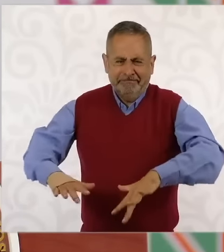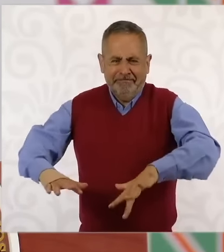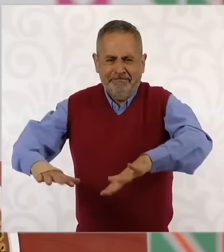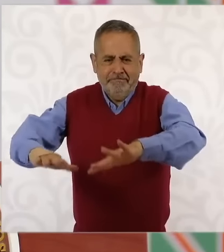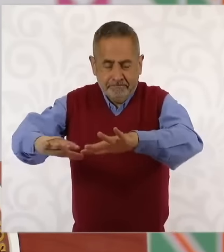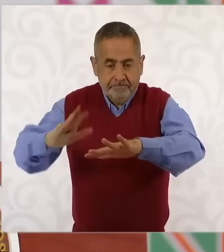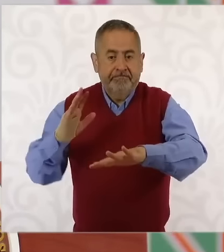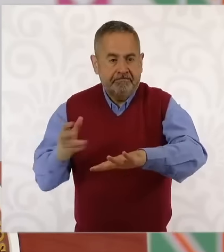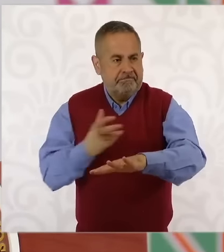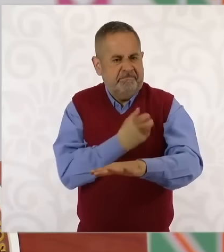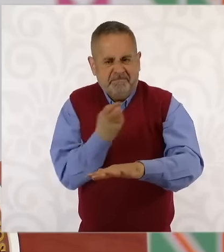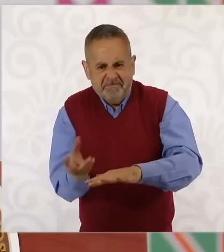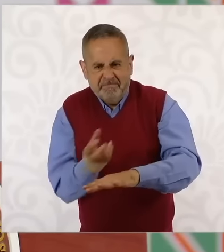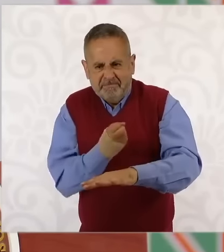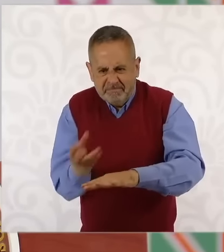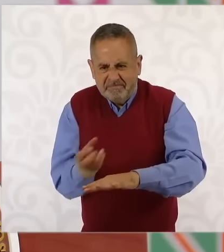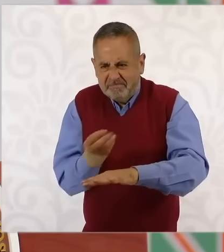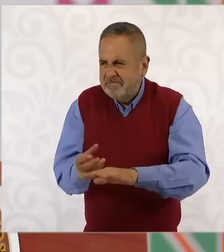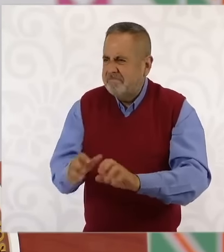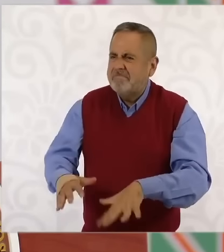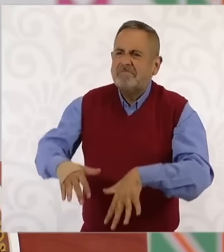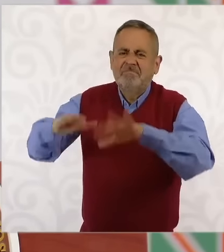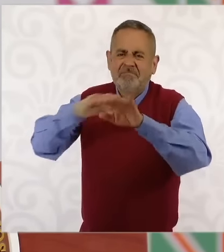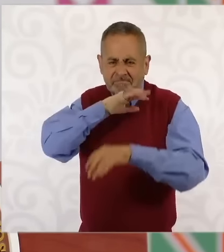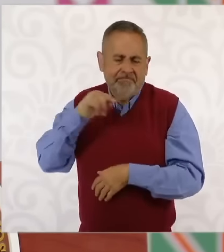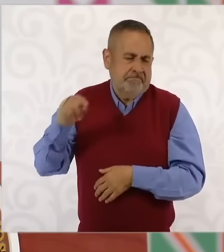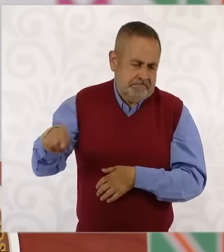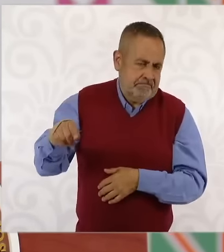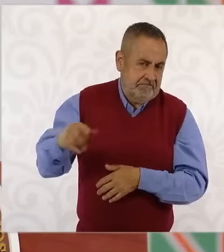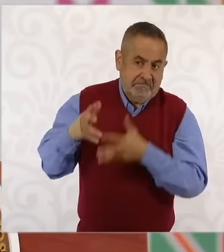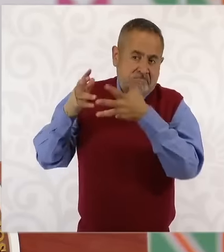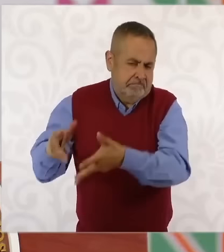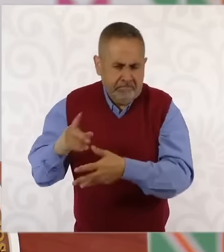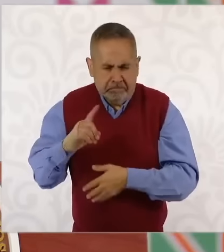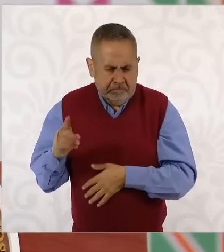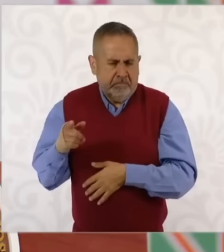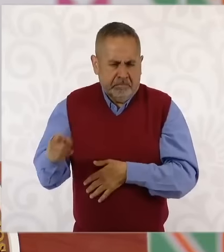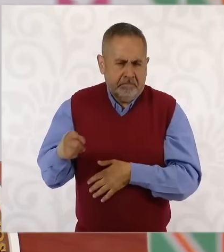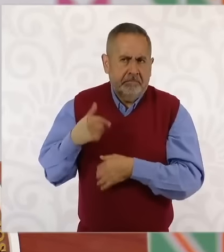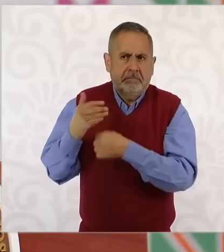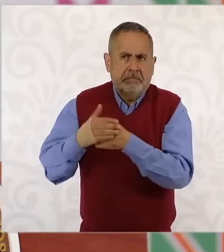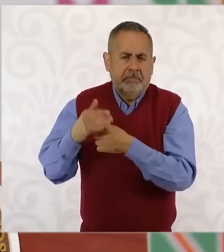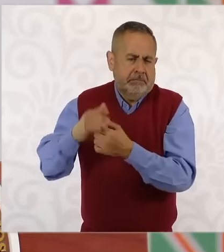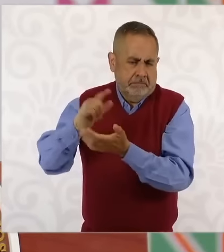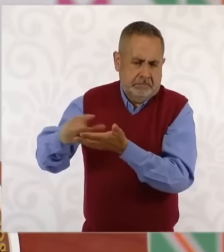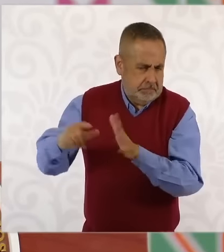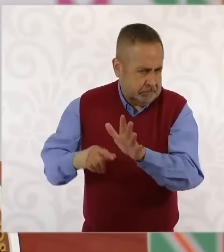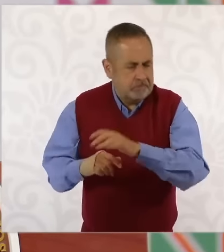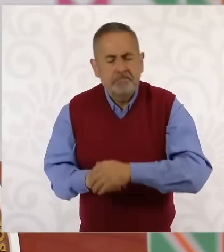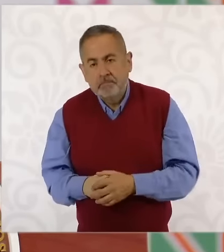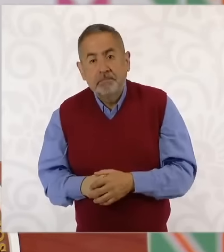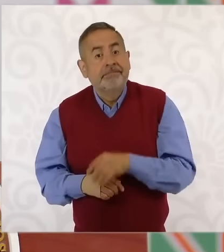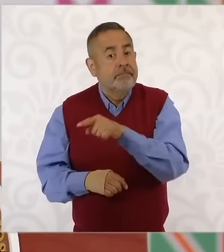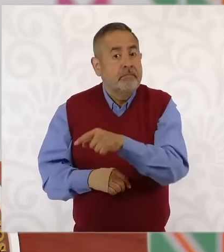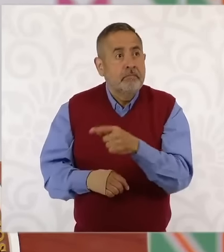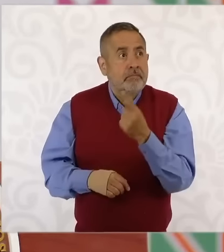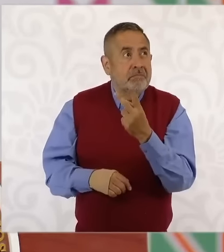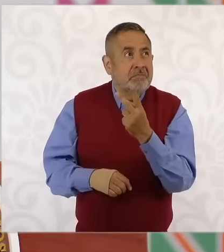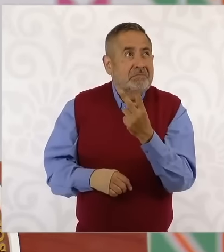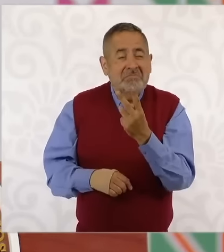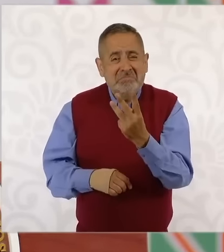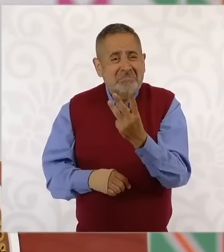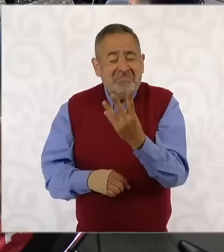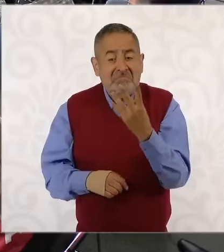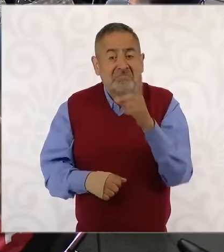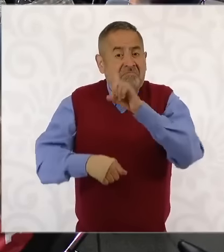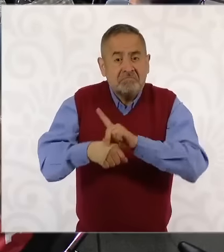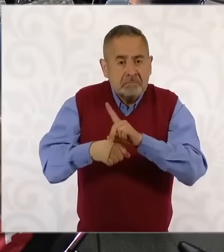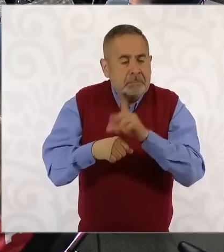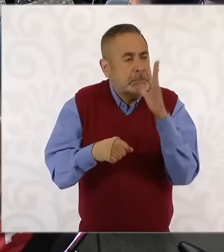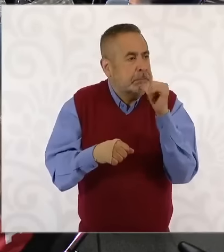Pero en estos dos lugares hubo dos, tr días en que fue difícil localizar este tiro intermedio,